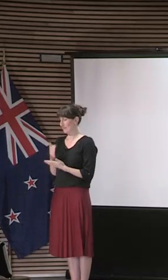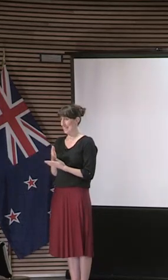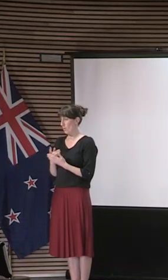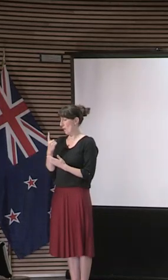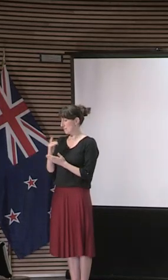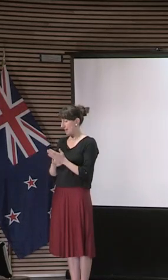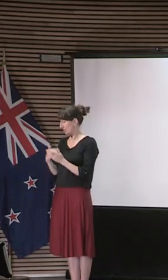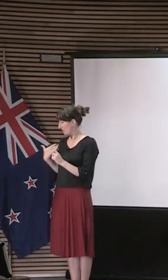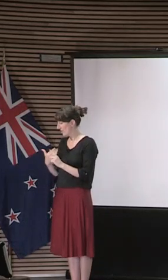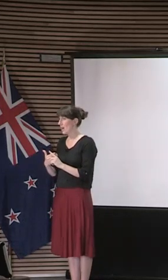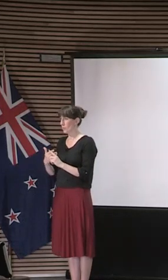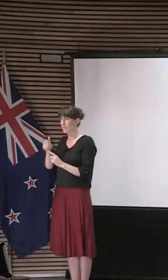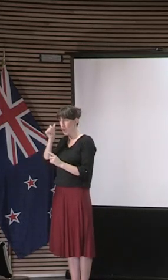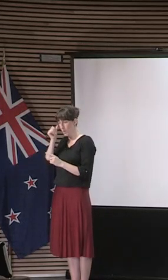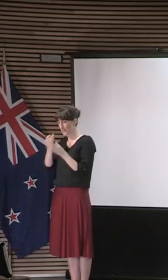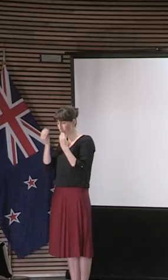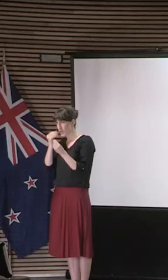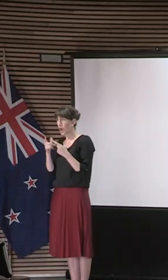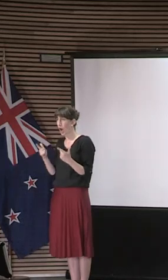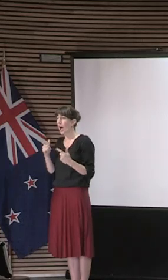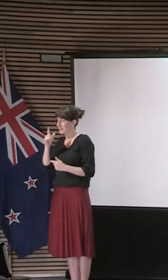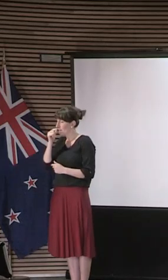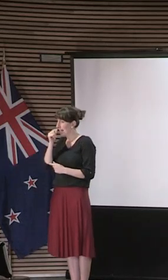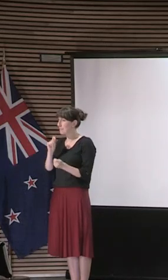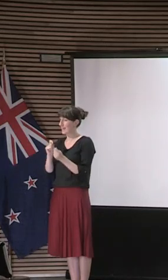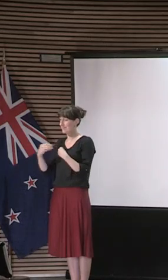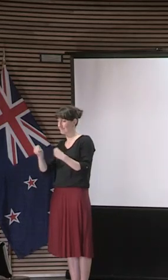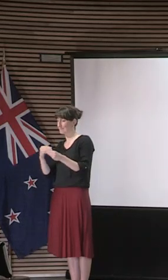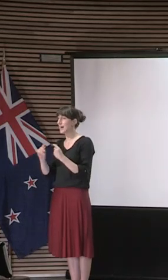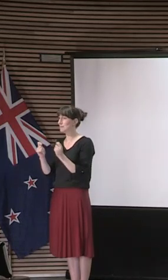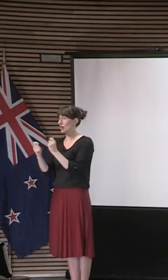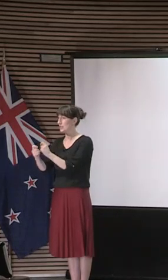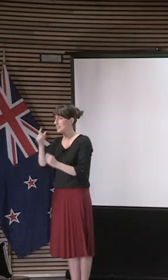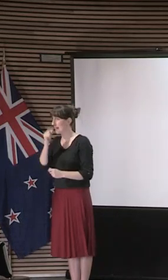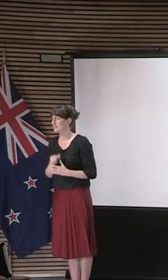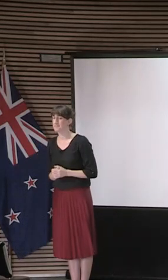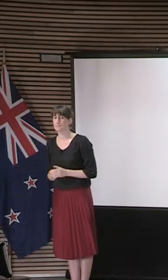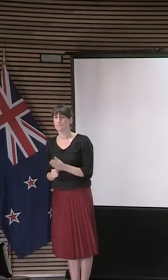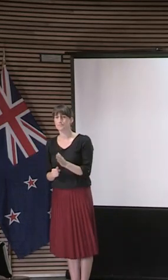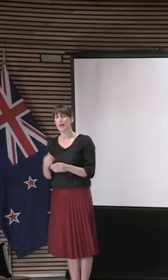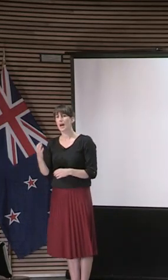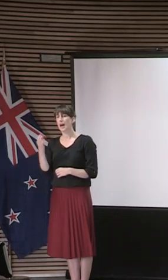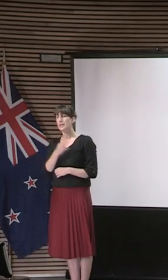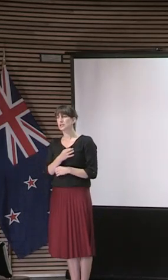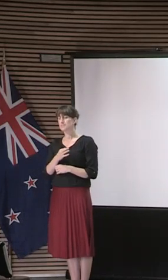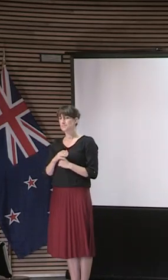Engari kei te mahi tonu ratau i roto i taua mahi kia pai ai ta taua whakataunga. Engari ko te